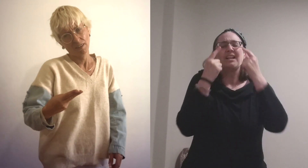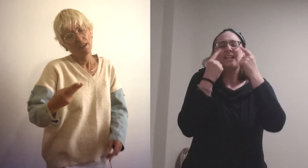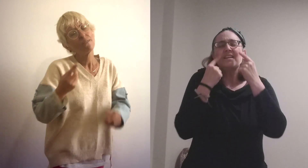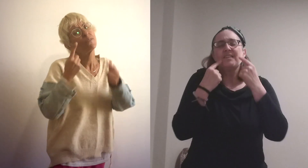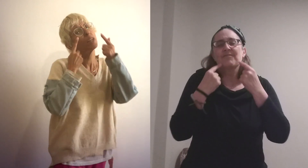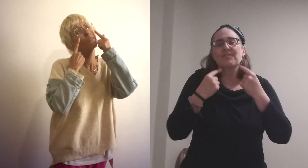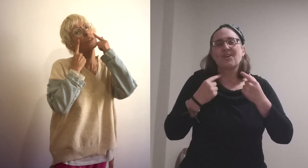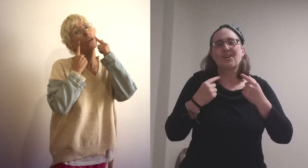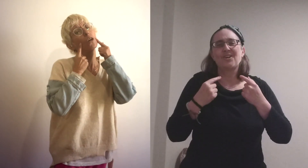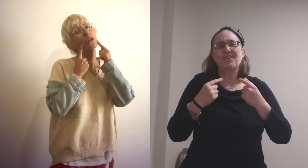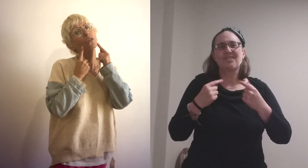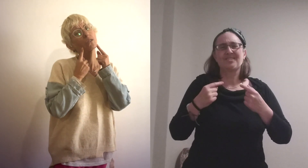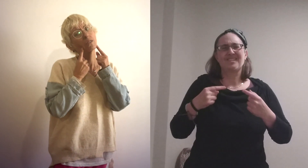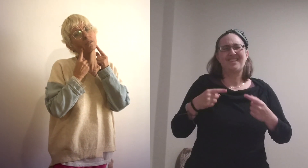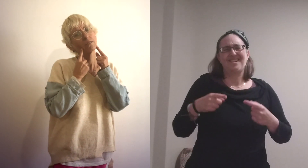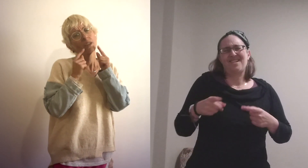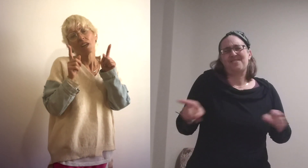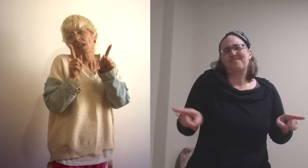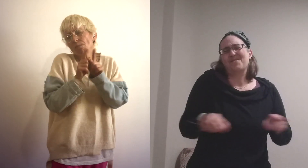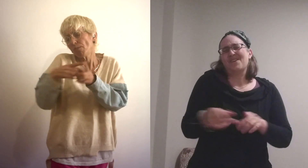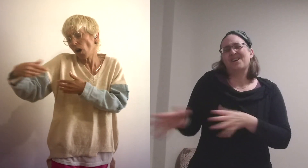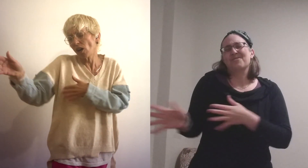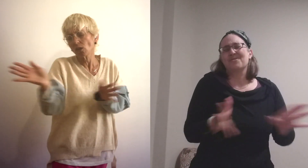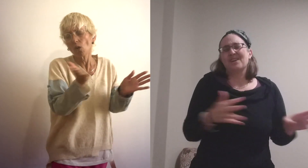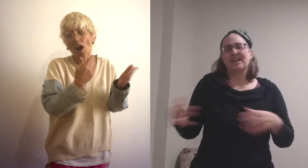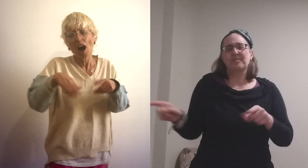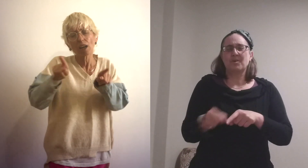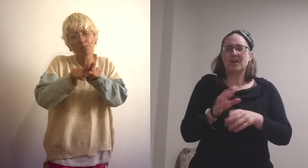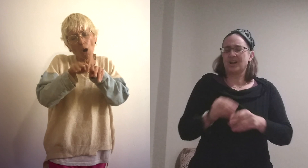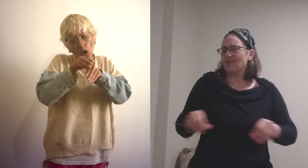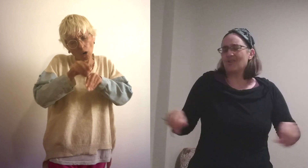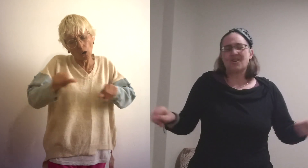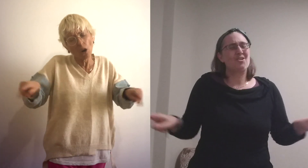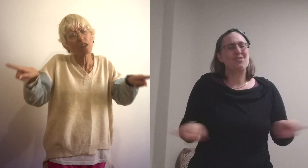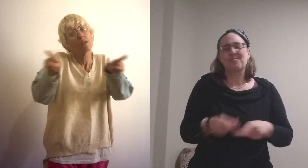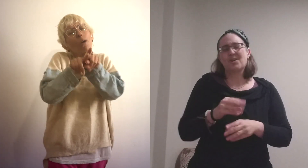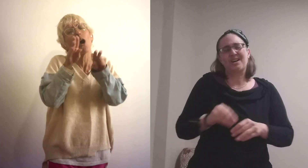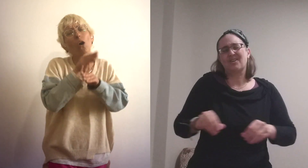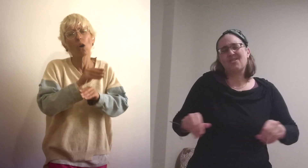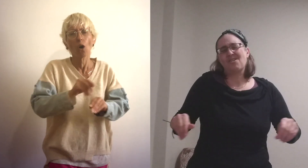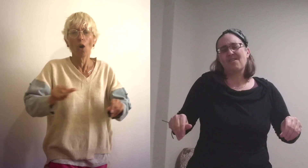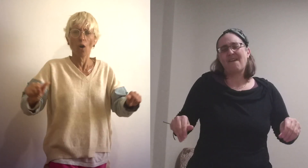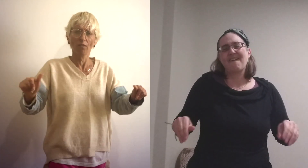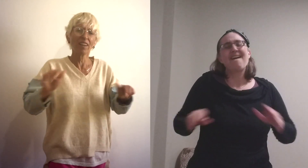ולבכות כמו הרוח כמו החול כמו החוף